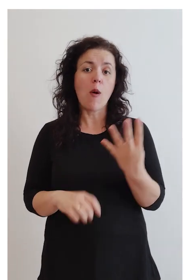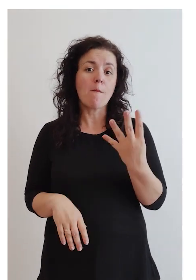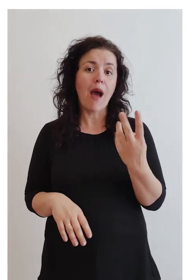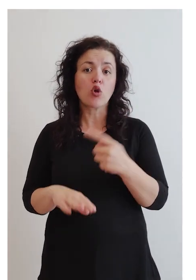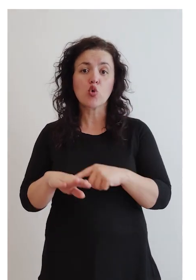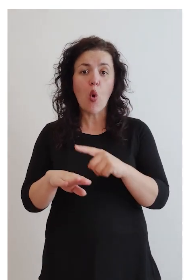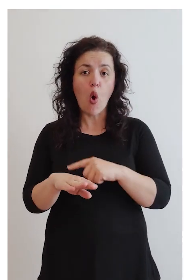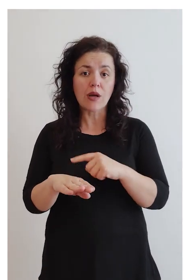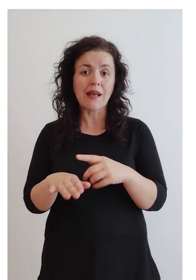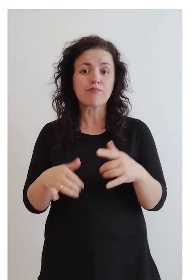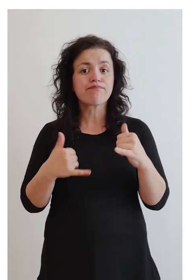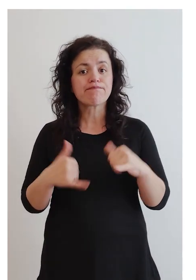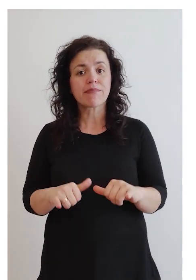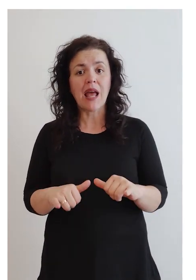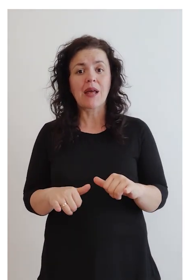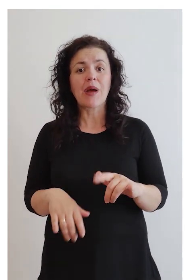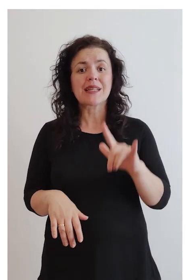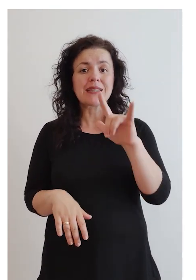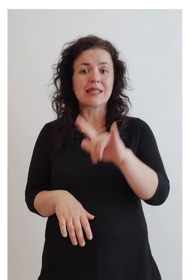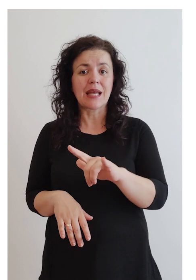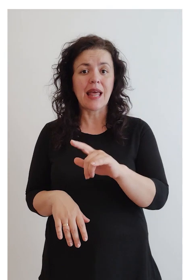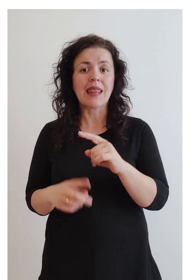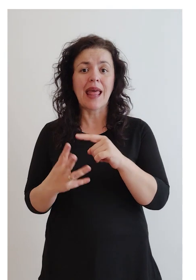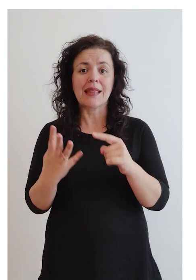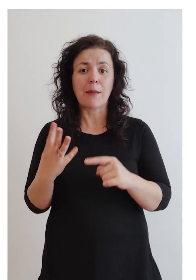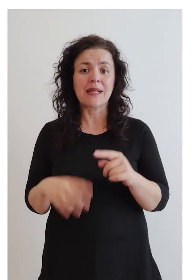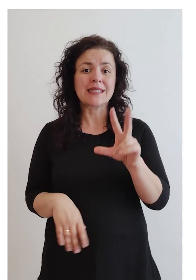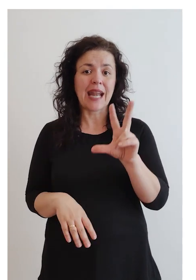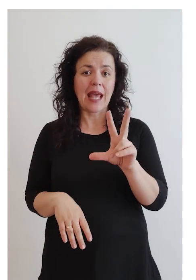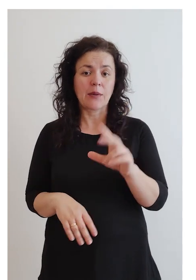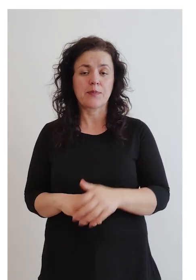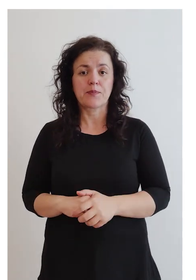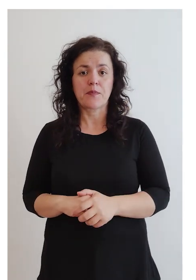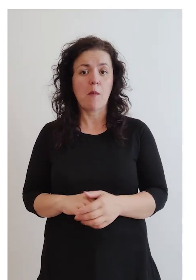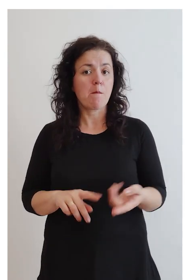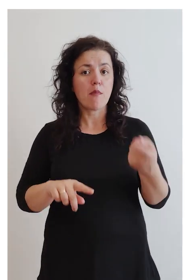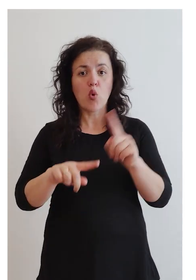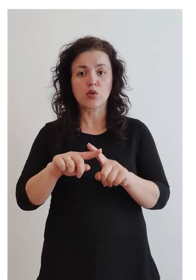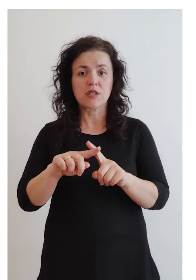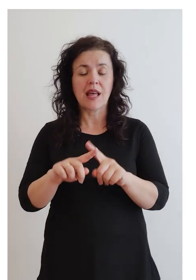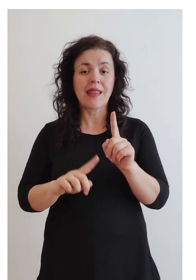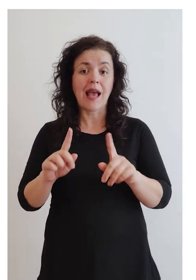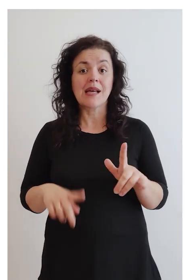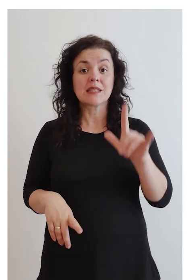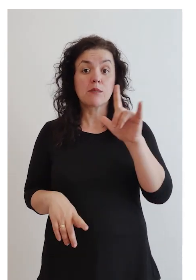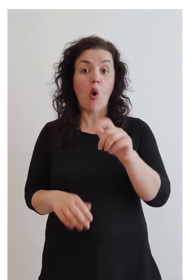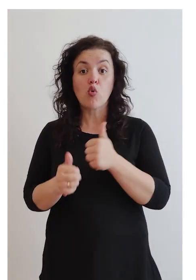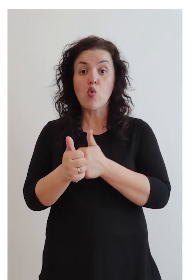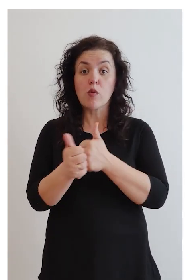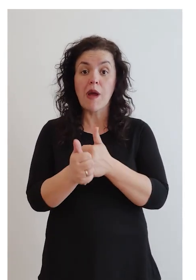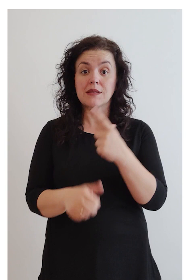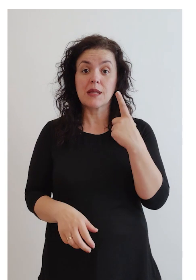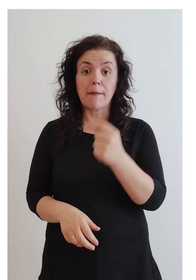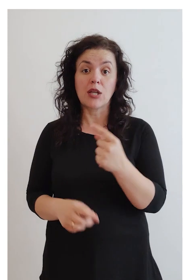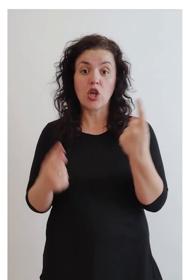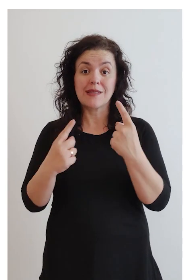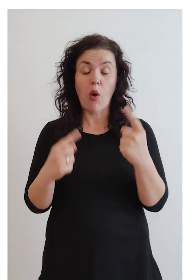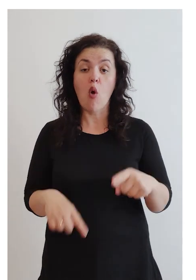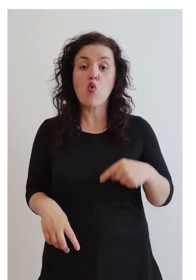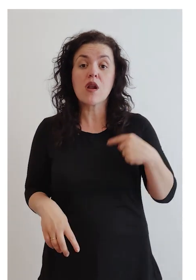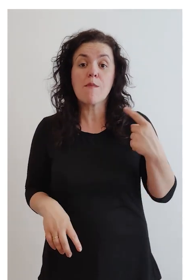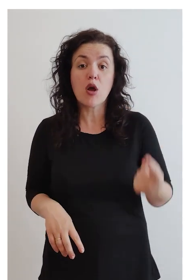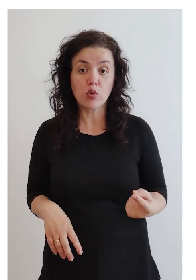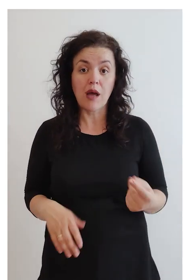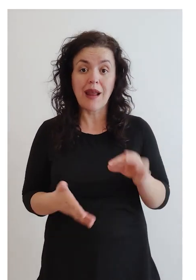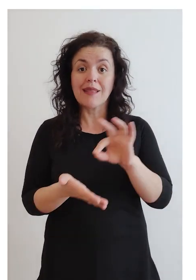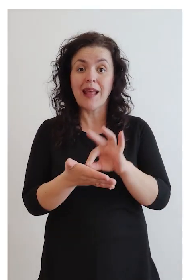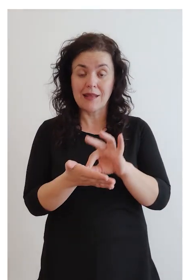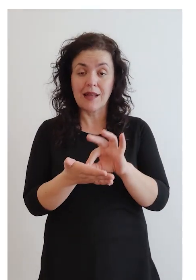Dacă zborul urmează să plece în ziua următoare datei de plecare programate inițial, pasagerii au dreptul la cazare.